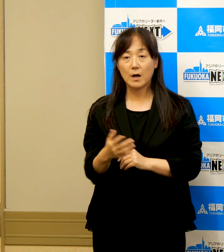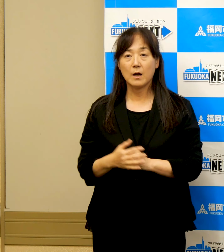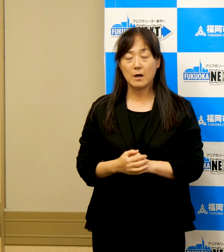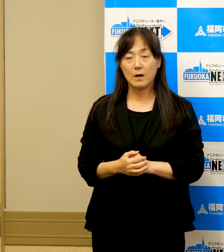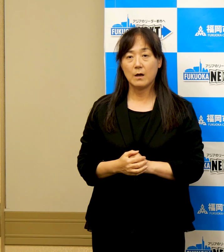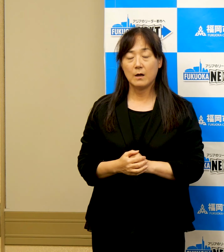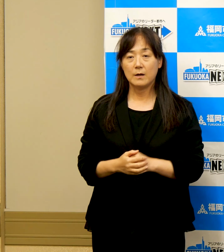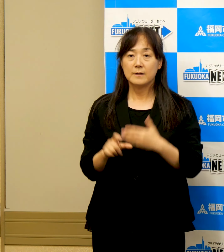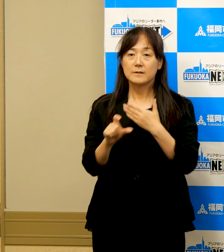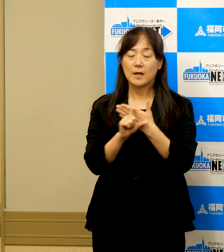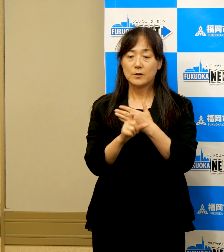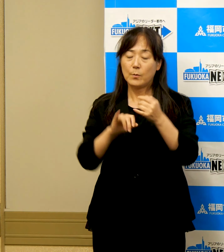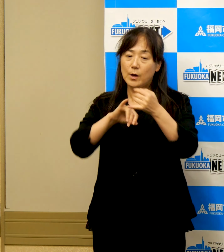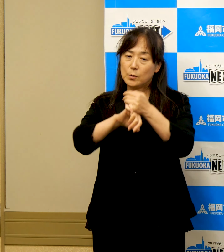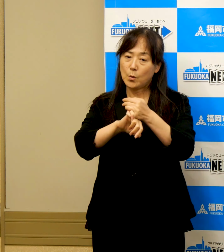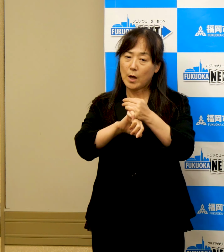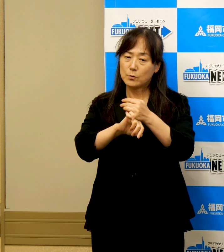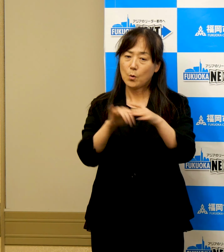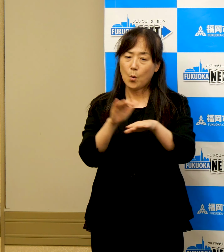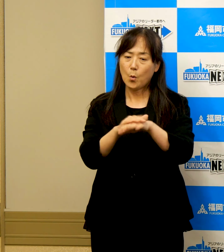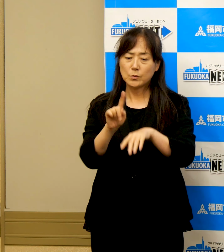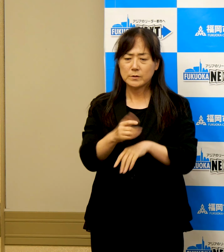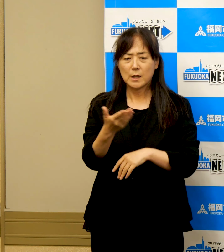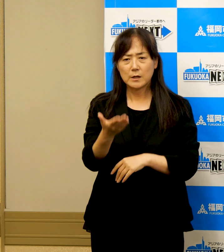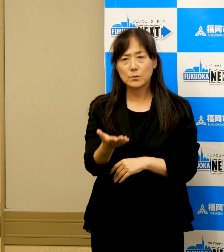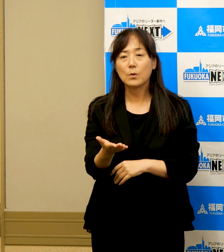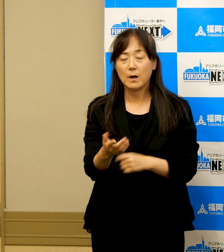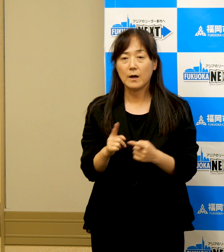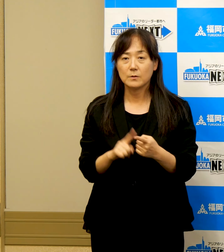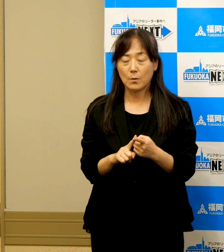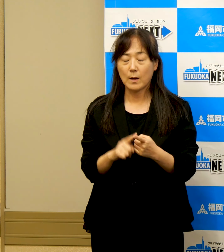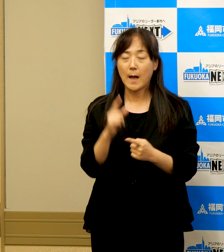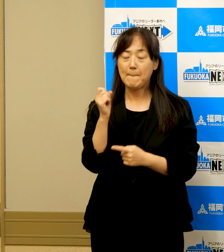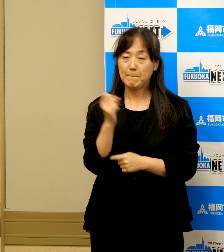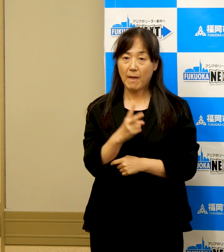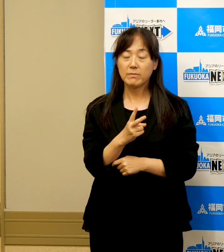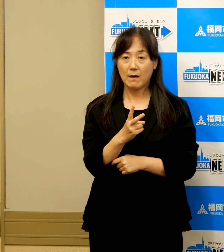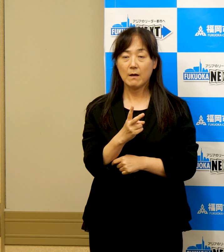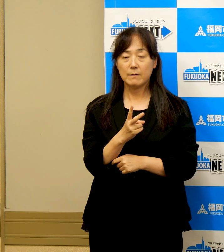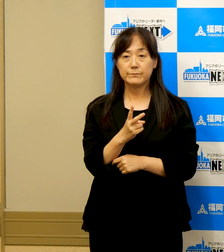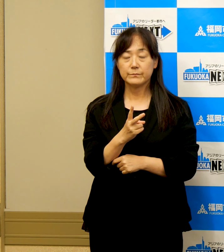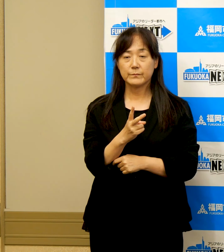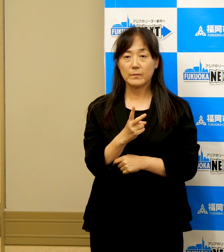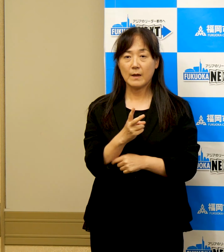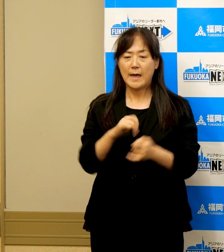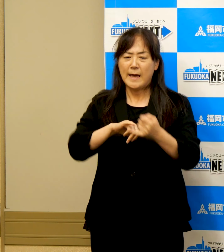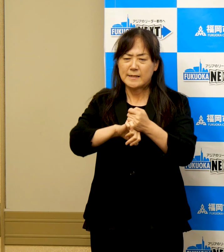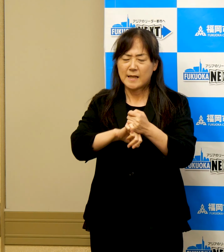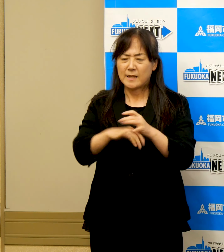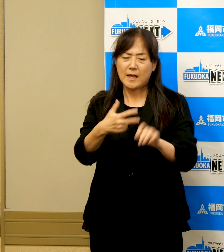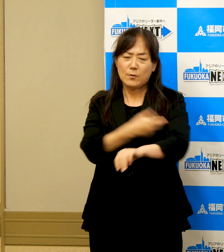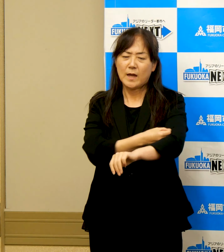例えば予約どうしたらいいのかなとかですね もしくは絶対受けたくないというわけではないけど